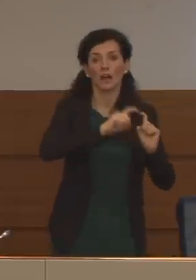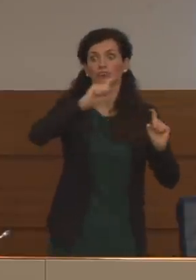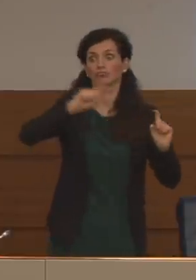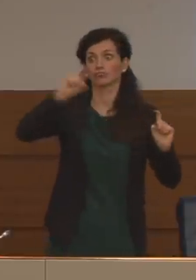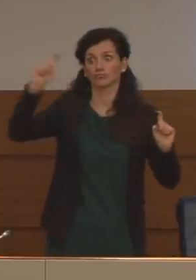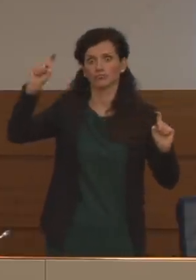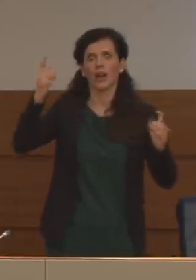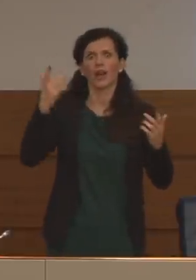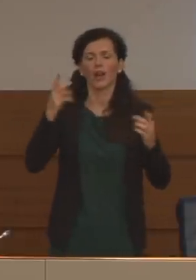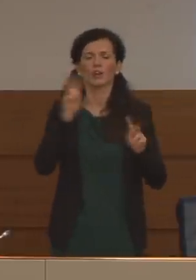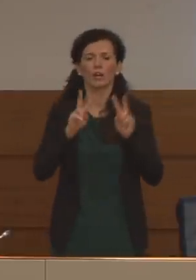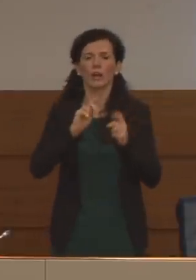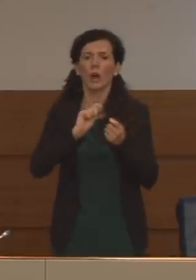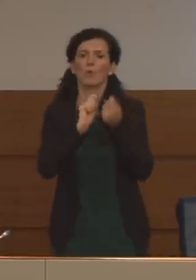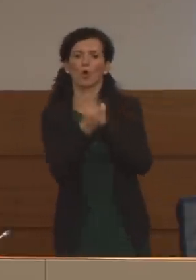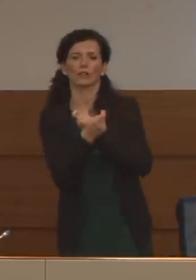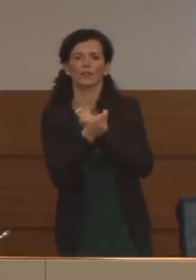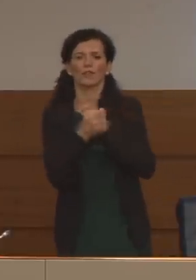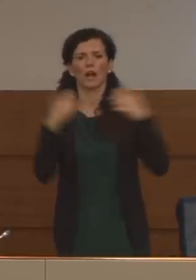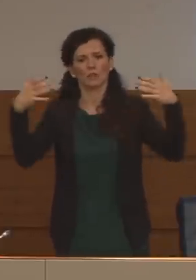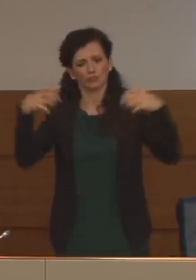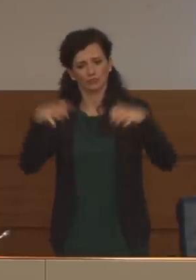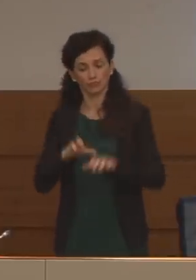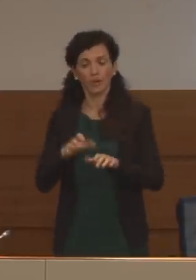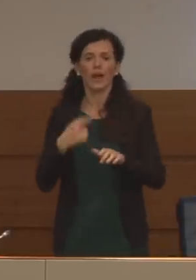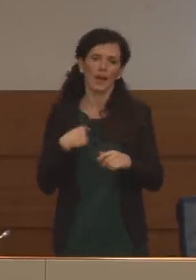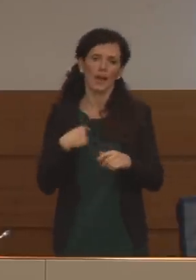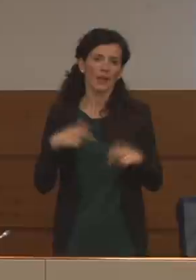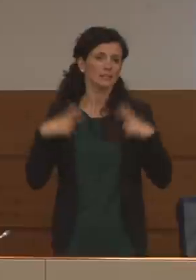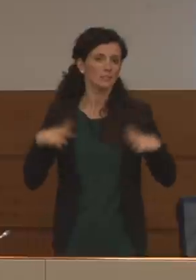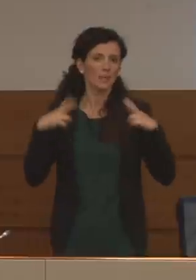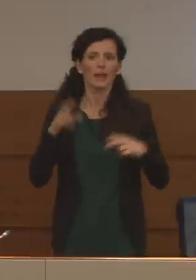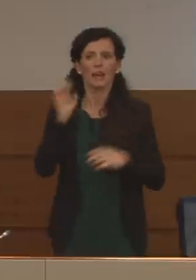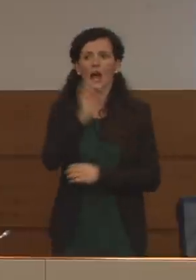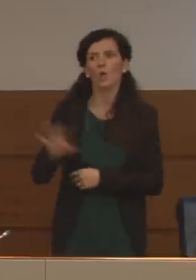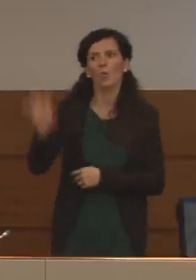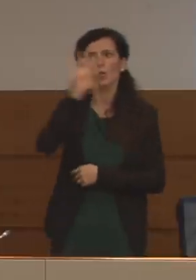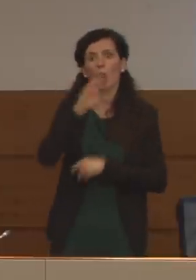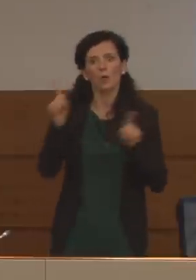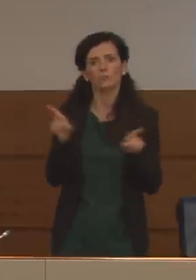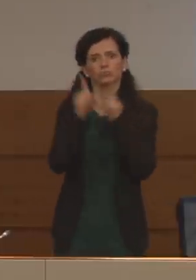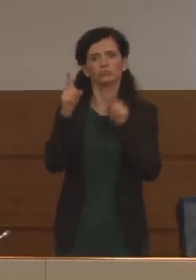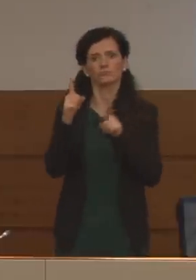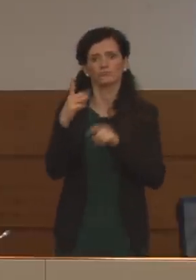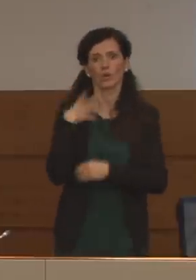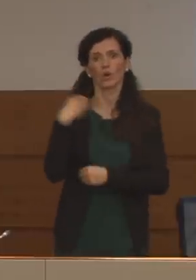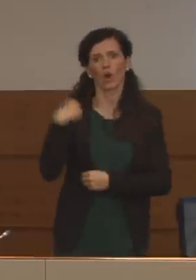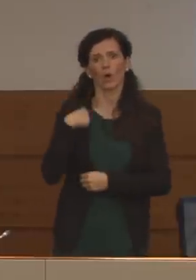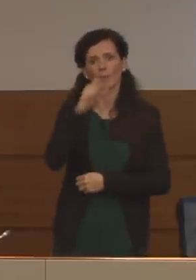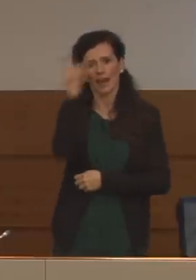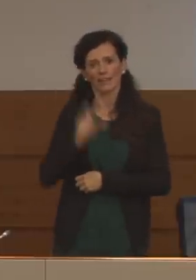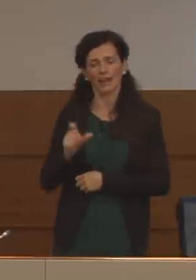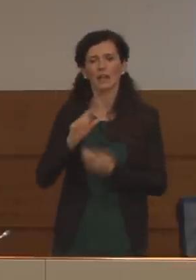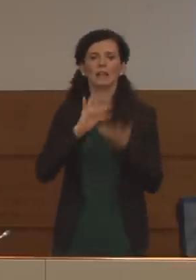fatto che anche altri paesi in Europa le adottino possa creare un'azione sinergica.